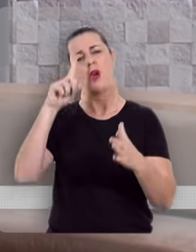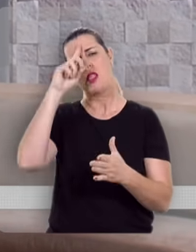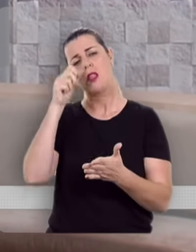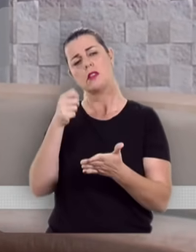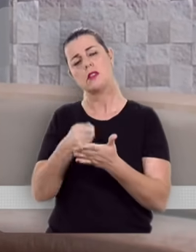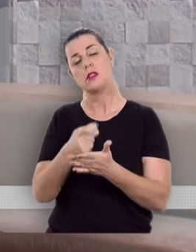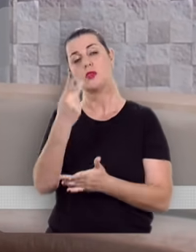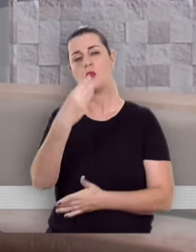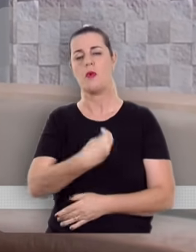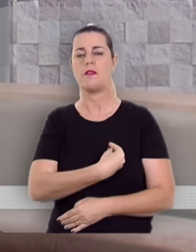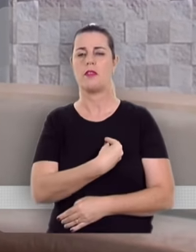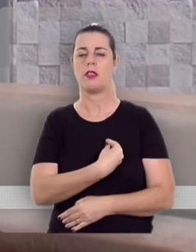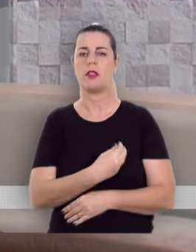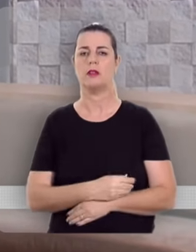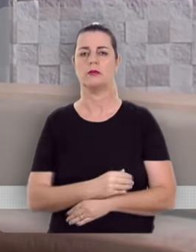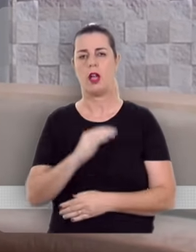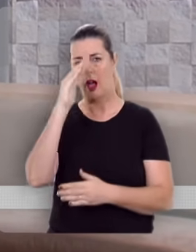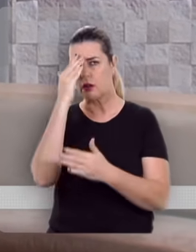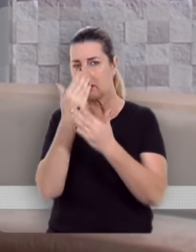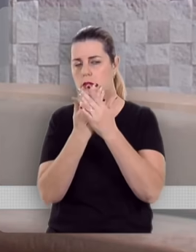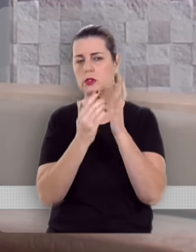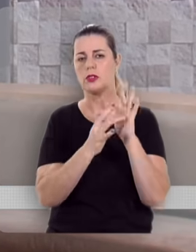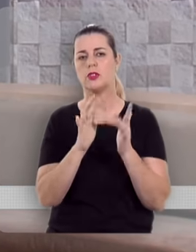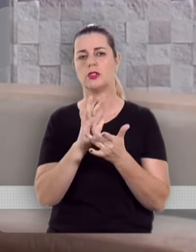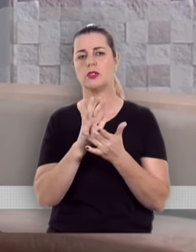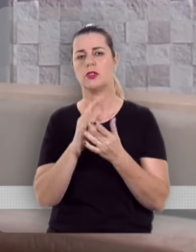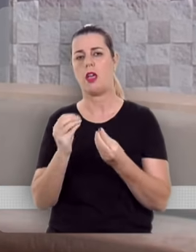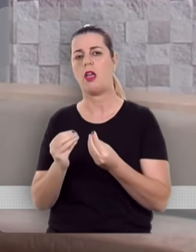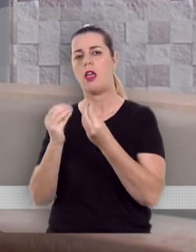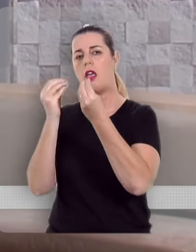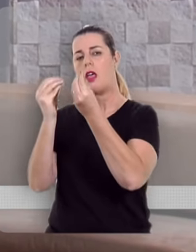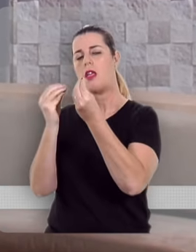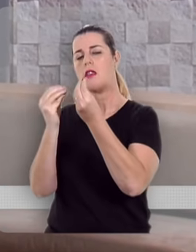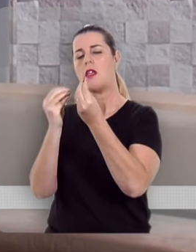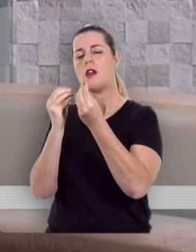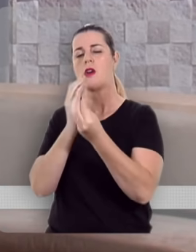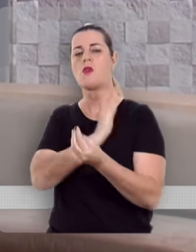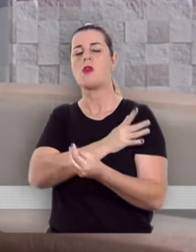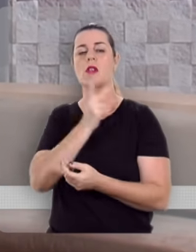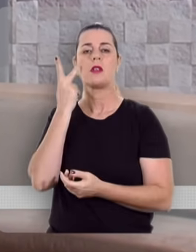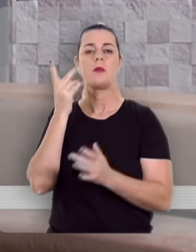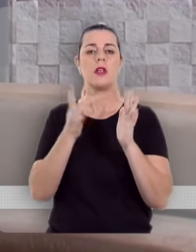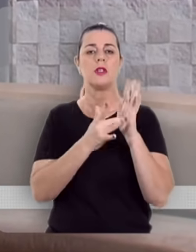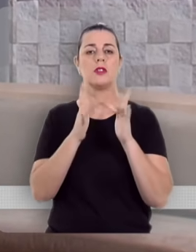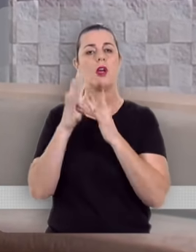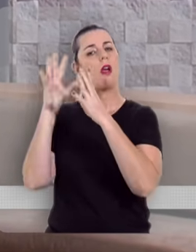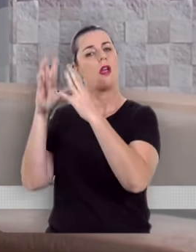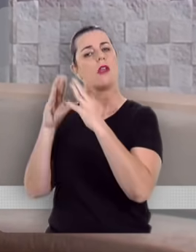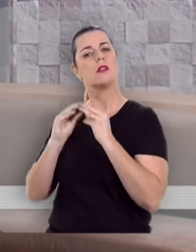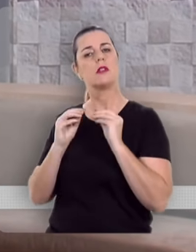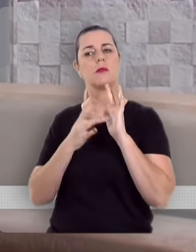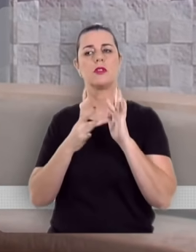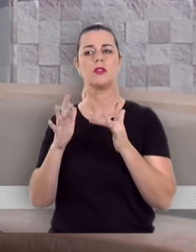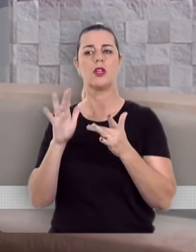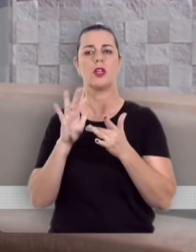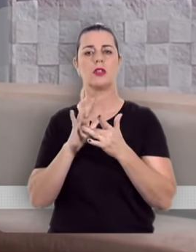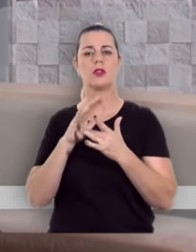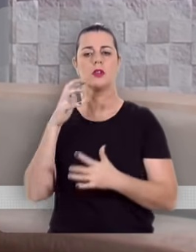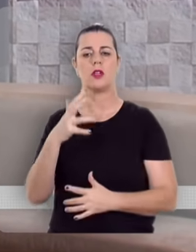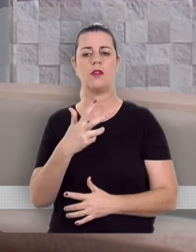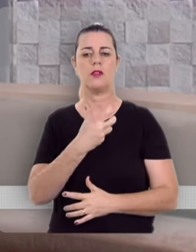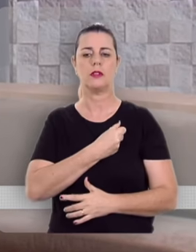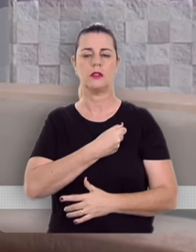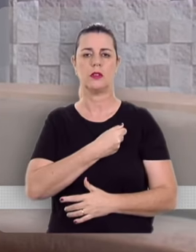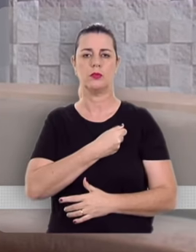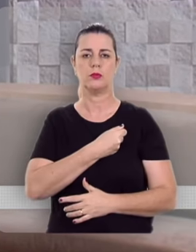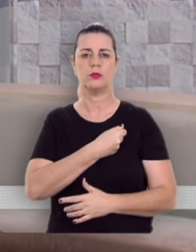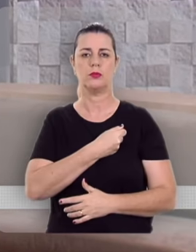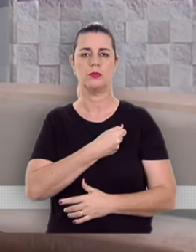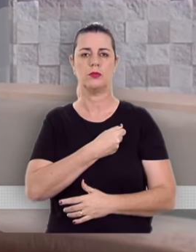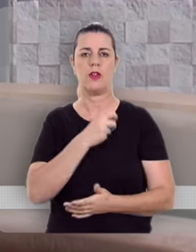vida Crendo em Jesus entregando o seu coração a Jesus e recebendo de Jesus a salvação à vida